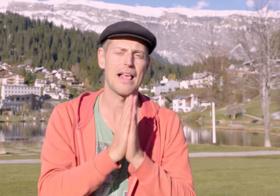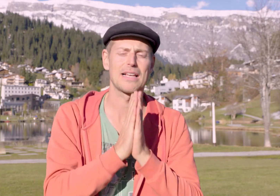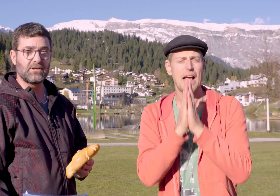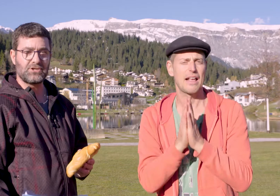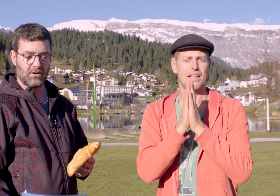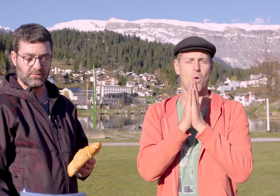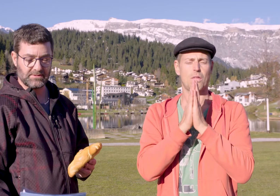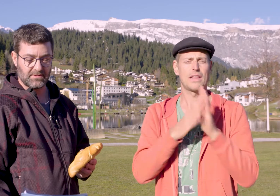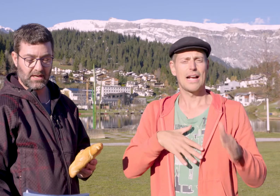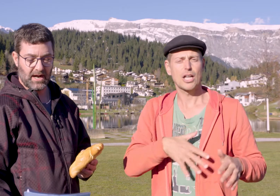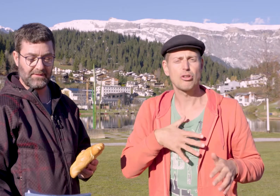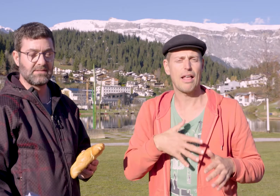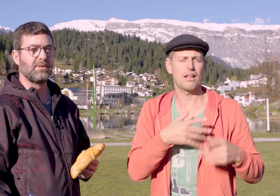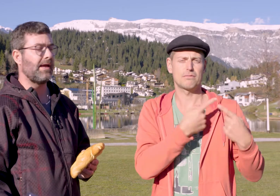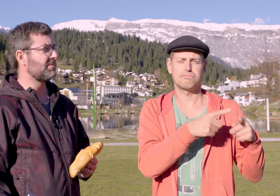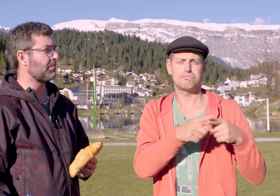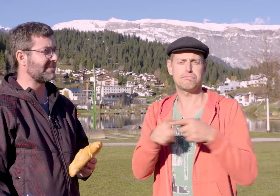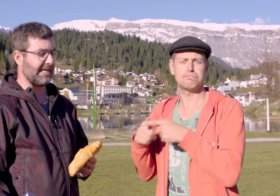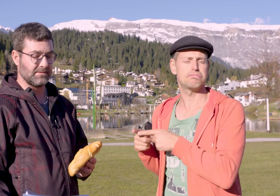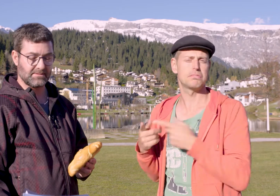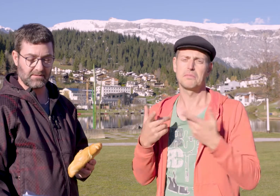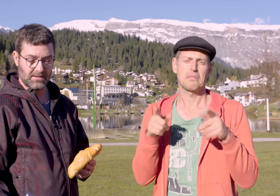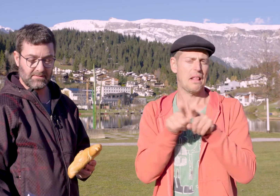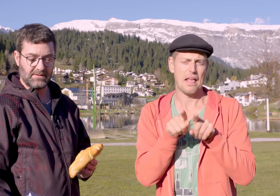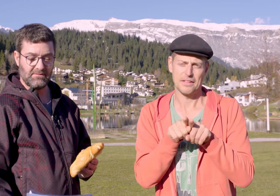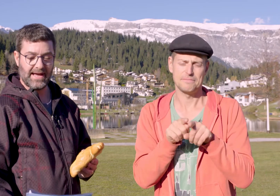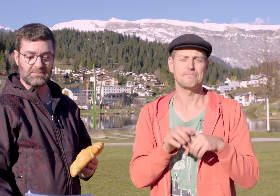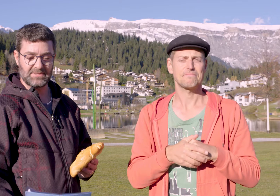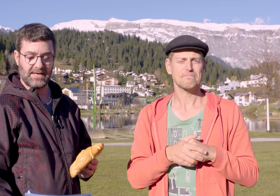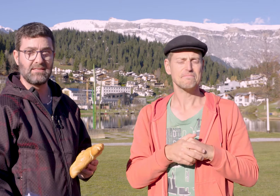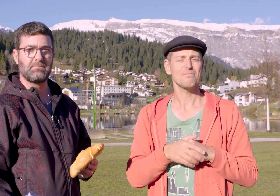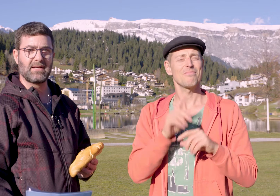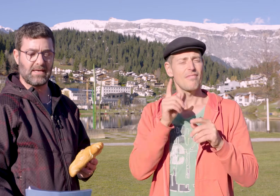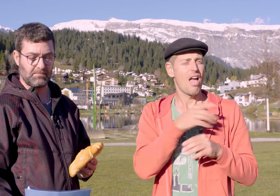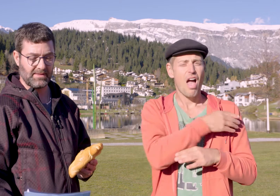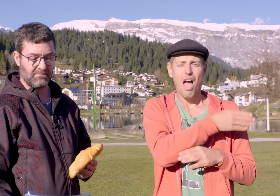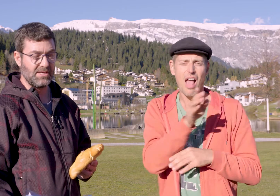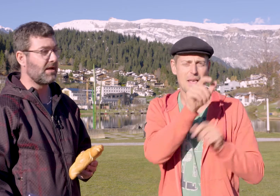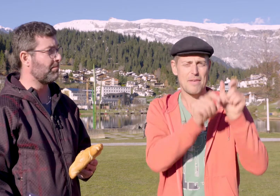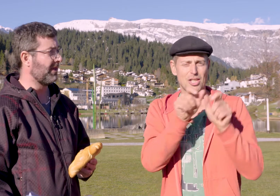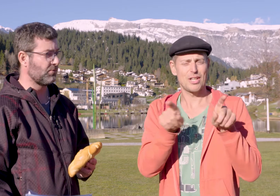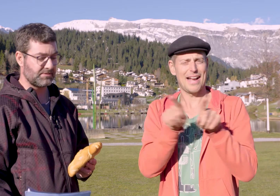Alle Menschen haben die gleichen Bedürfnisse verschiedene Bedürfnisse, z.B. verstanden zu werden,